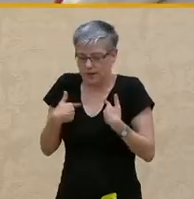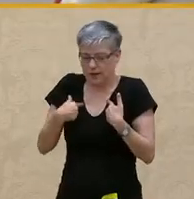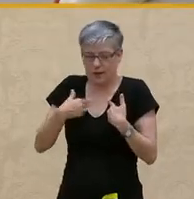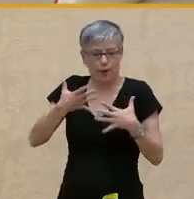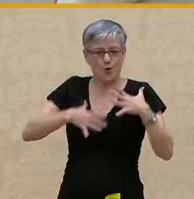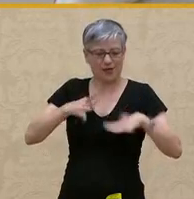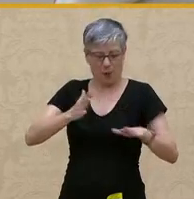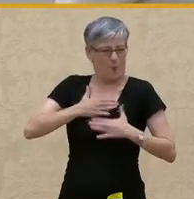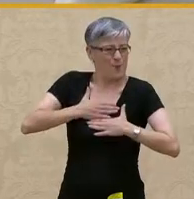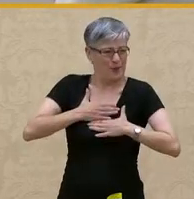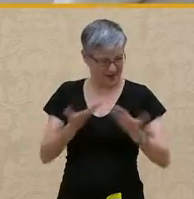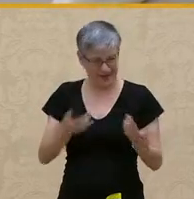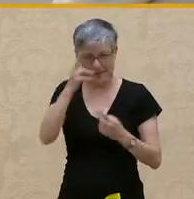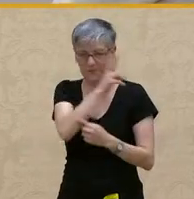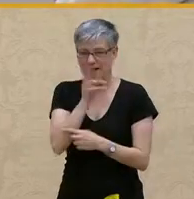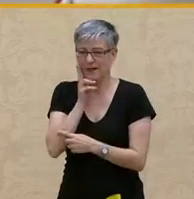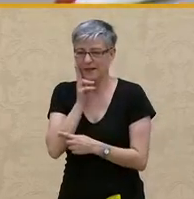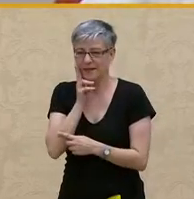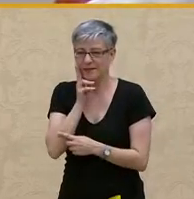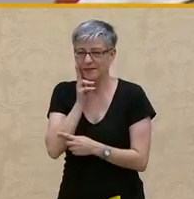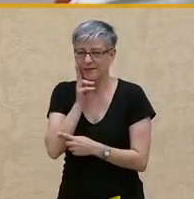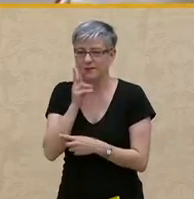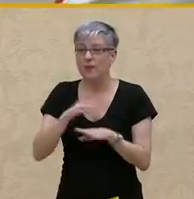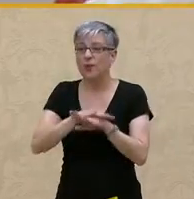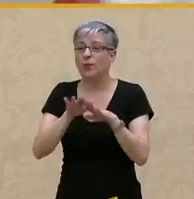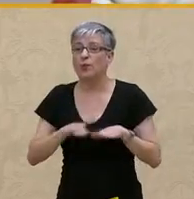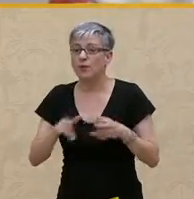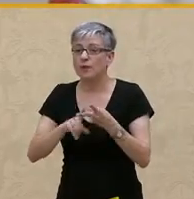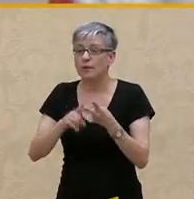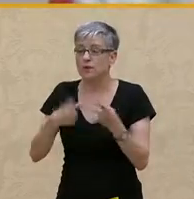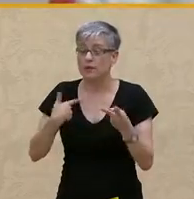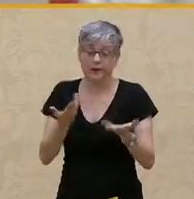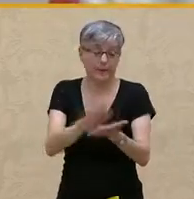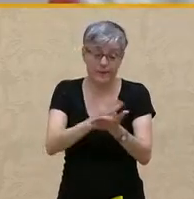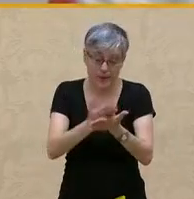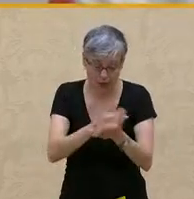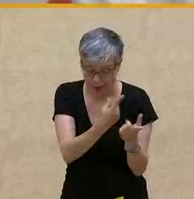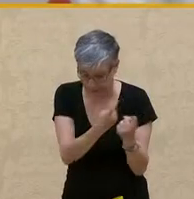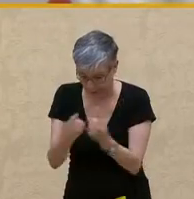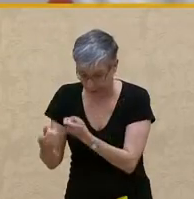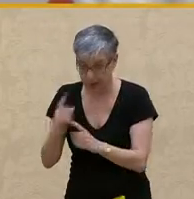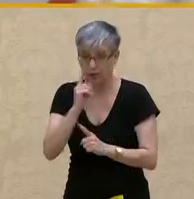Y, finalmente, nos faltan mediadores en sordoceguera y personas que conozcan,